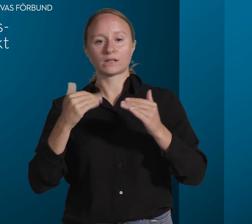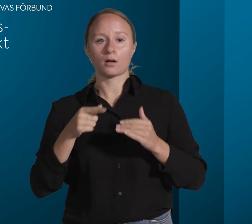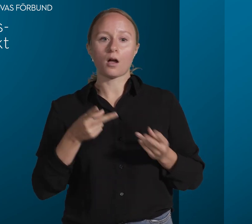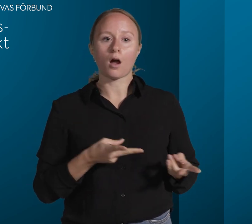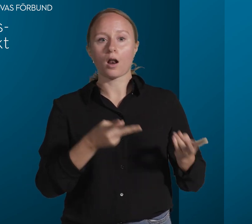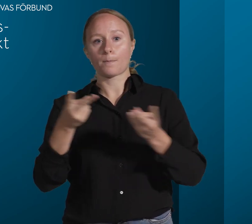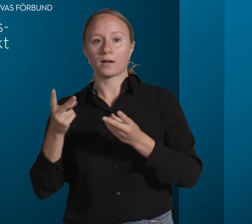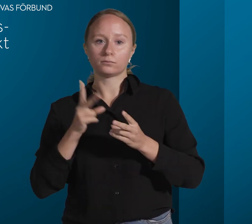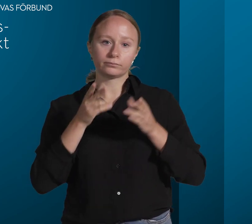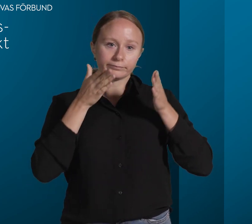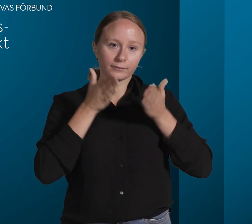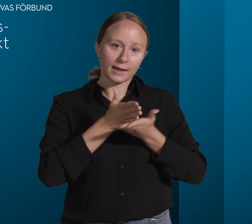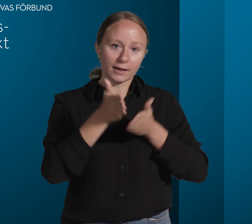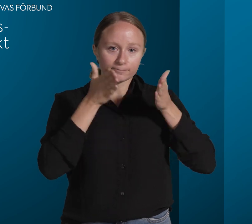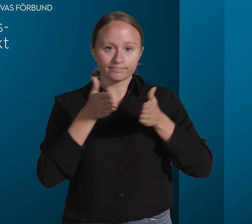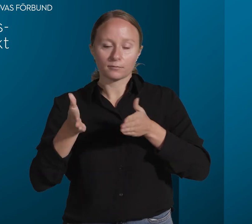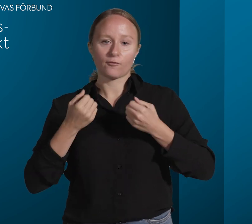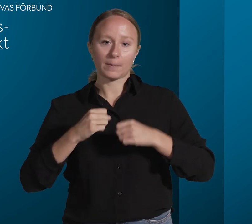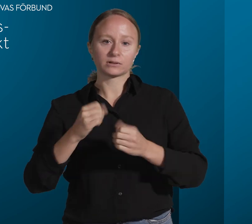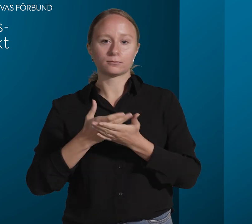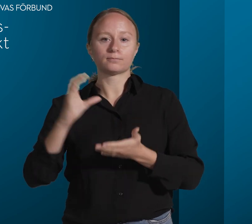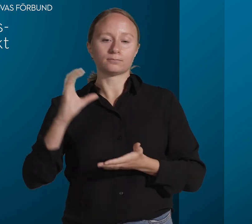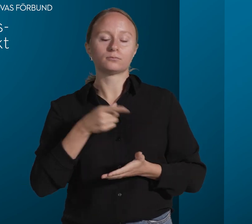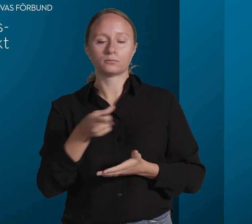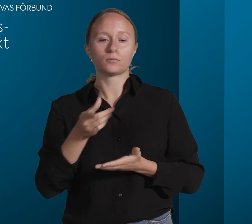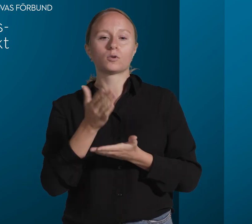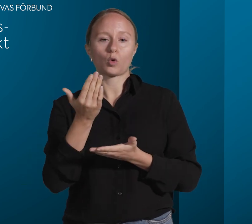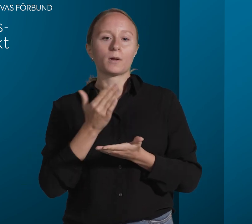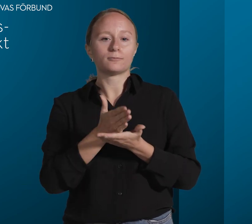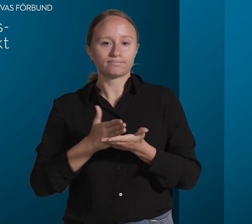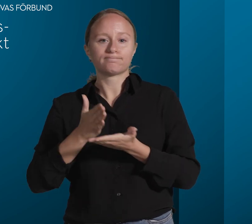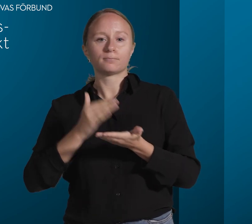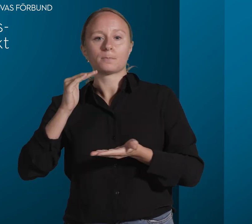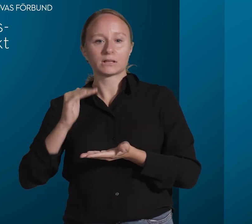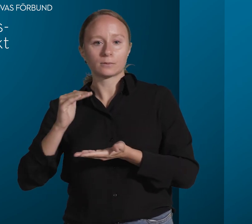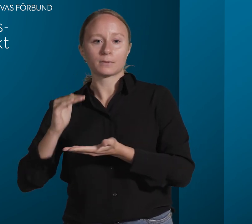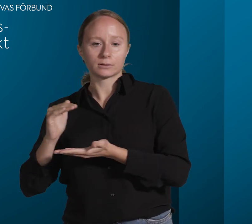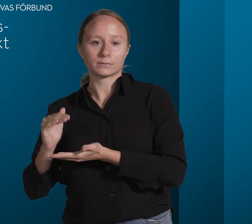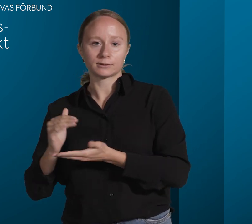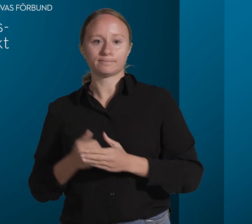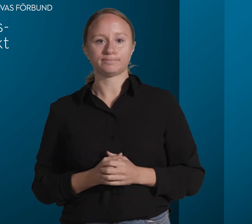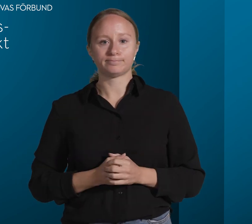Allmänna och riktade verksamhetsunderstöd kommer att minskas stegvis.